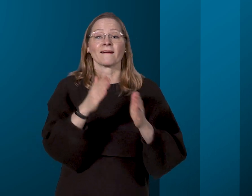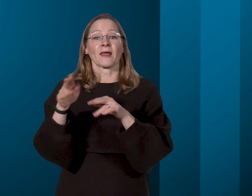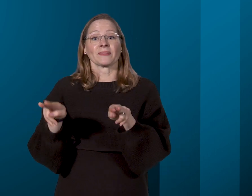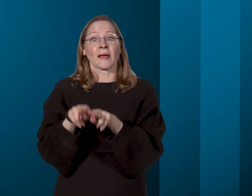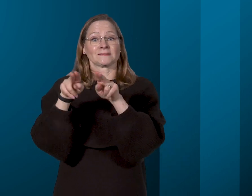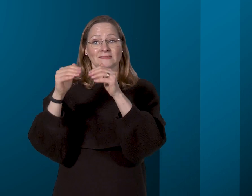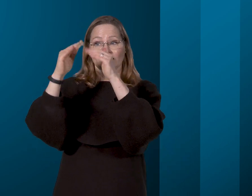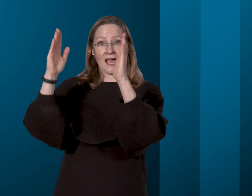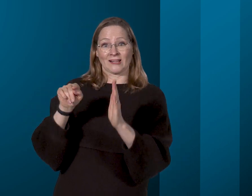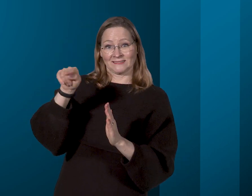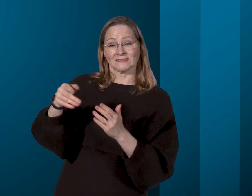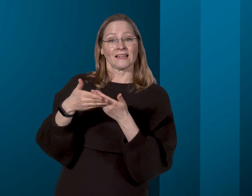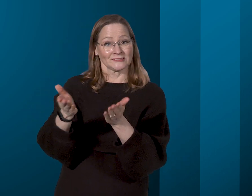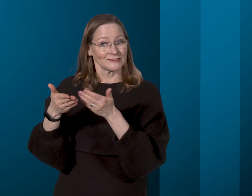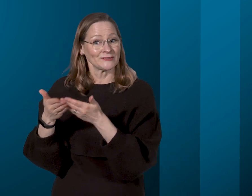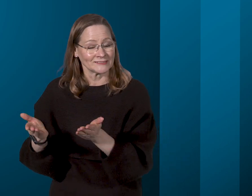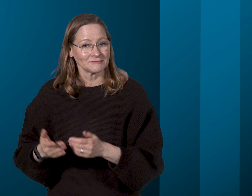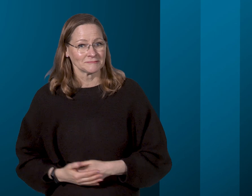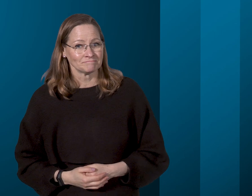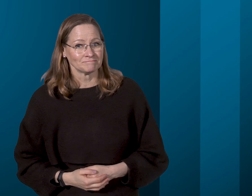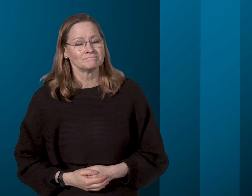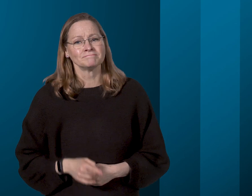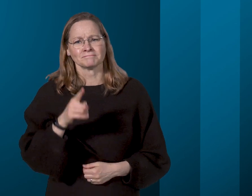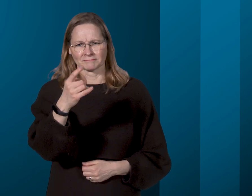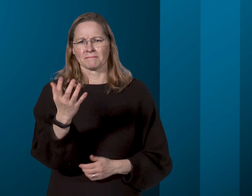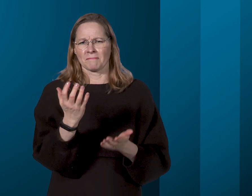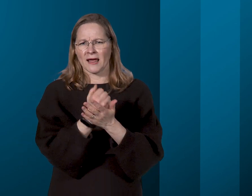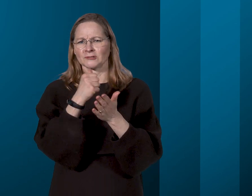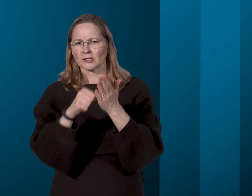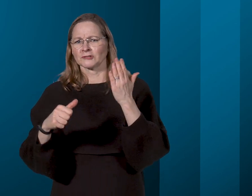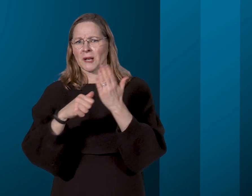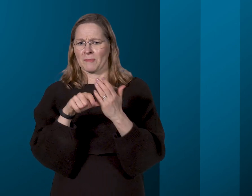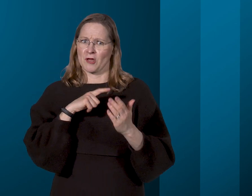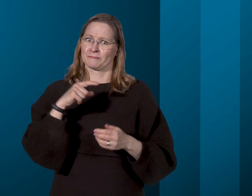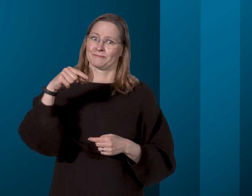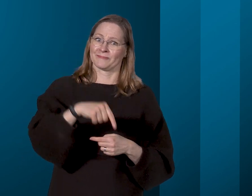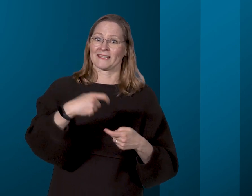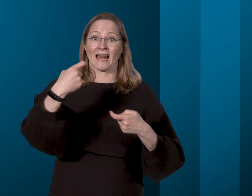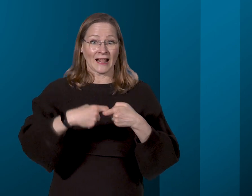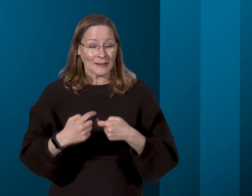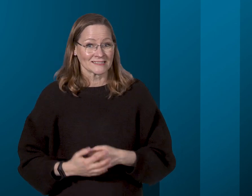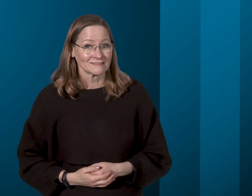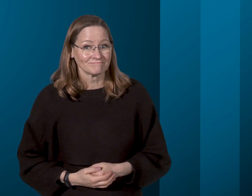sekä Tanssin talon esityksiin. Pääset ostamaan lippusi oheisen linkin kautta.